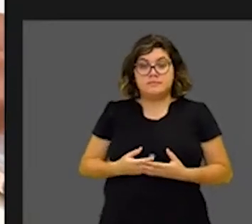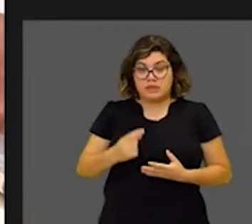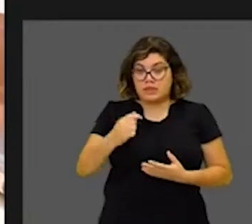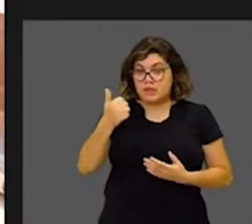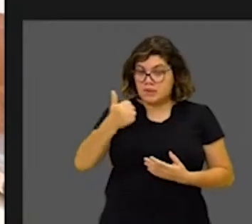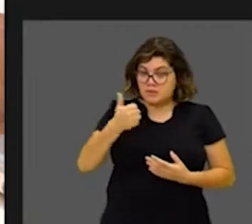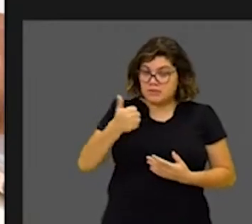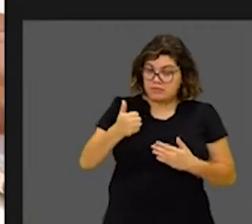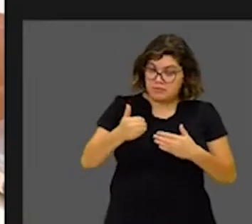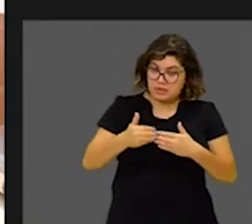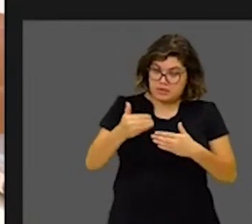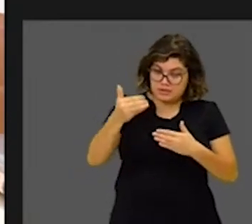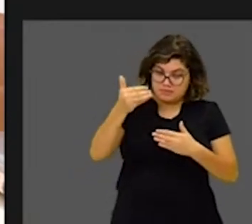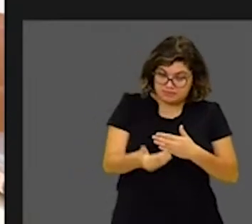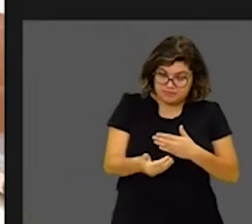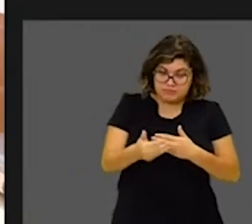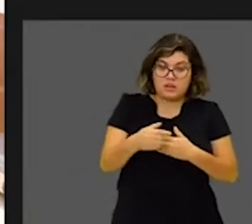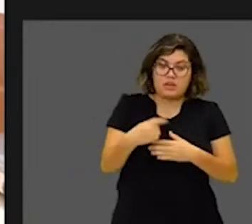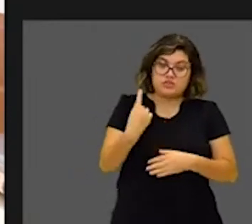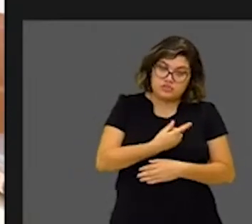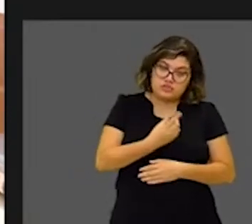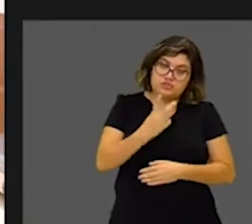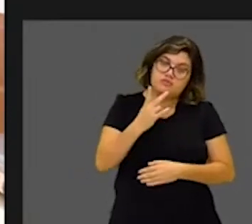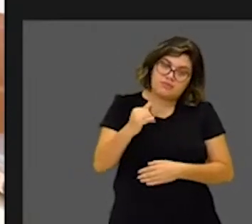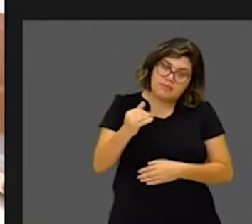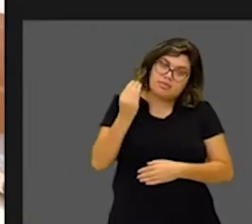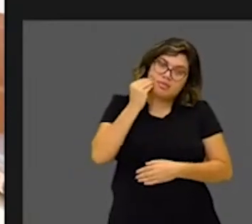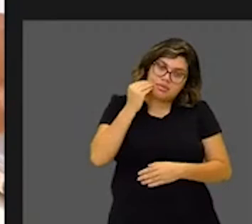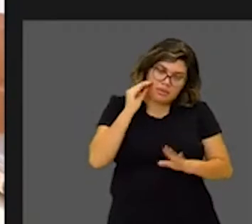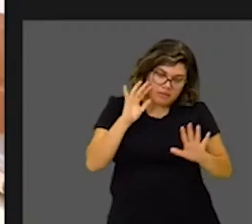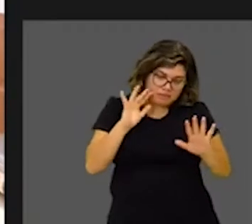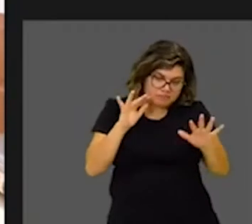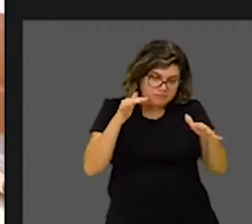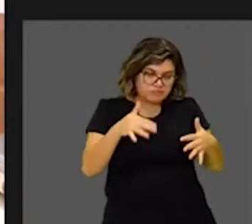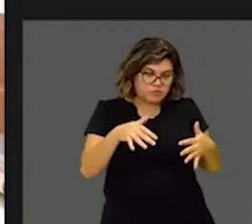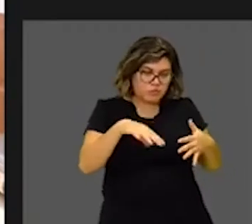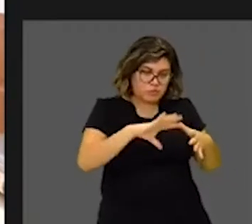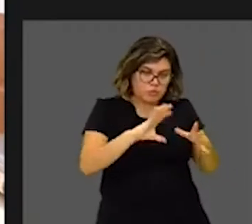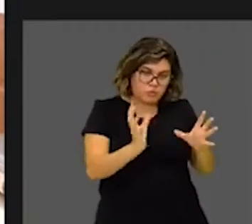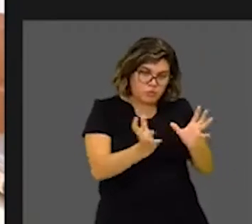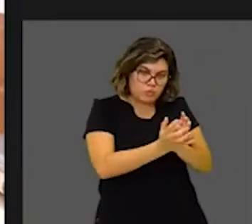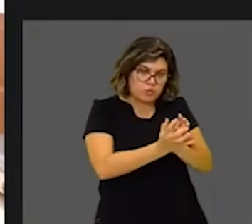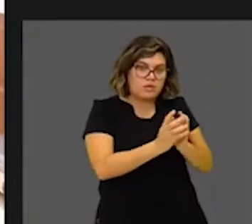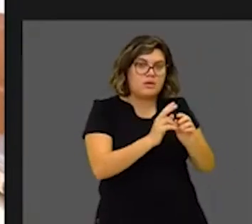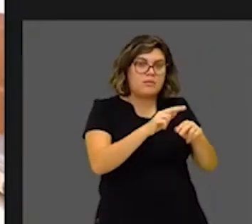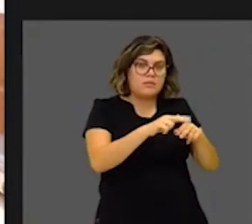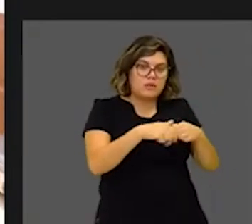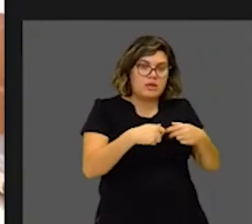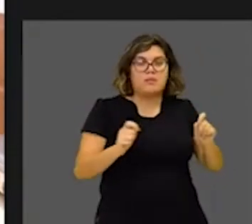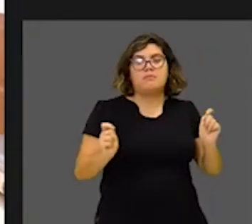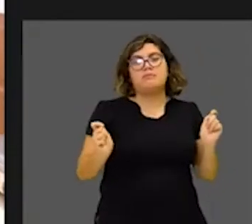Vamos tentar lançar olhares pré-candidaturas corretivas a paz e pensa que elas representam de